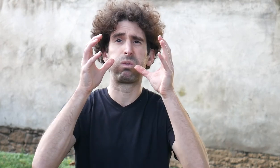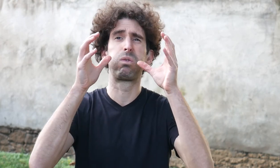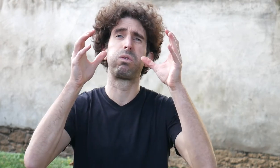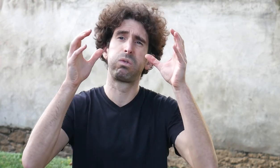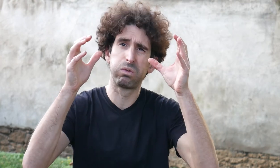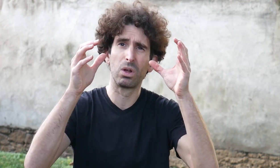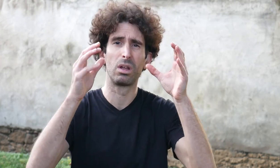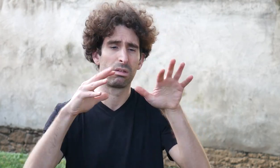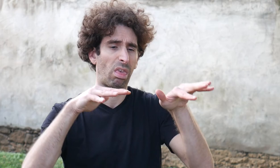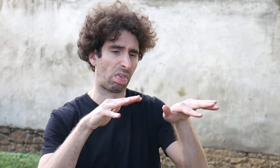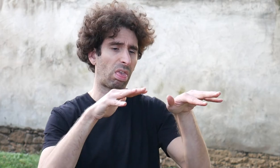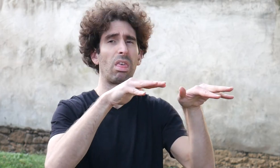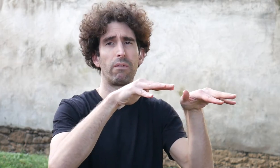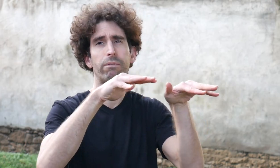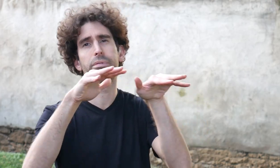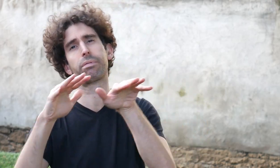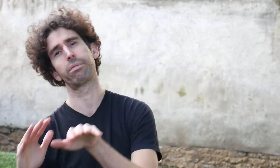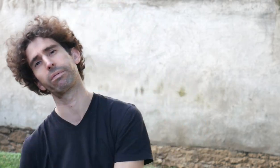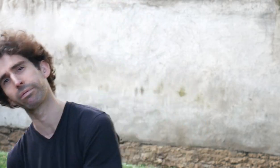Le nez gonfle et le mucus recule.